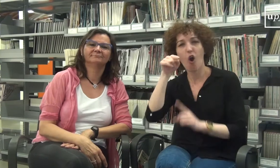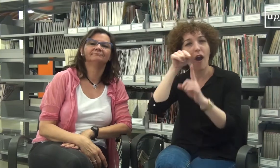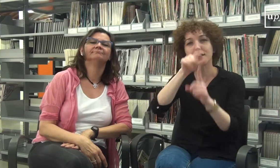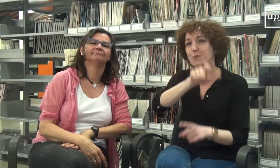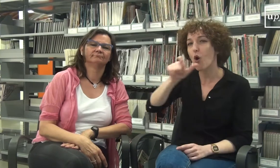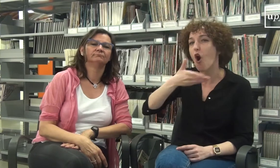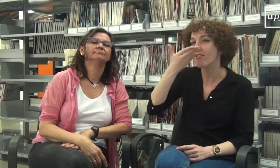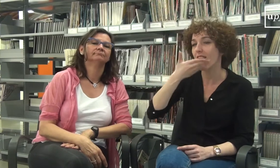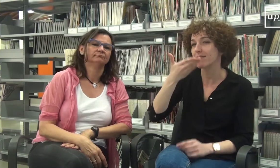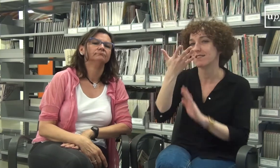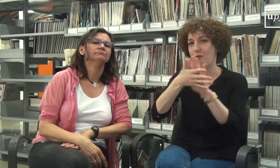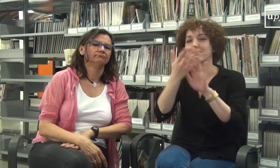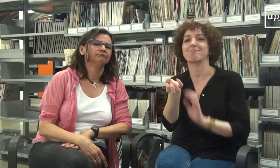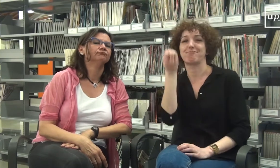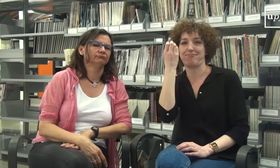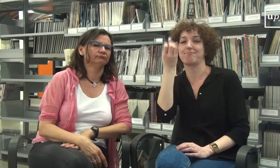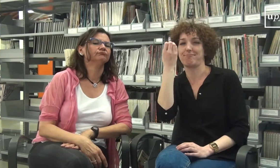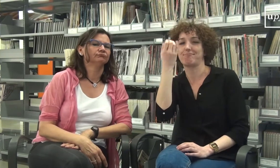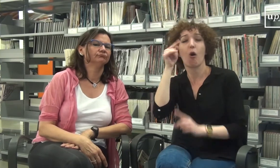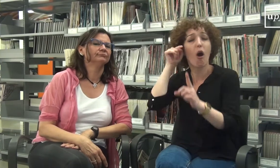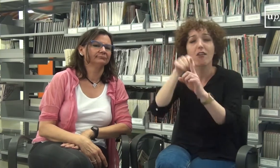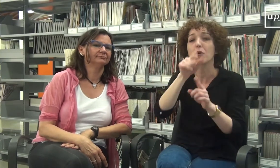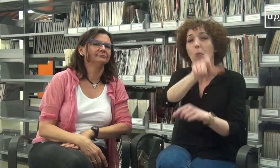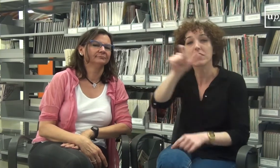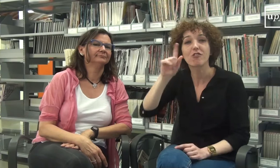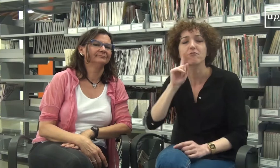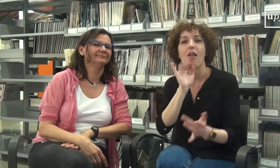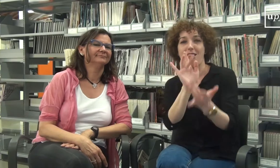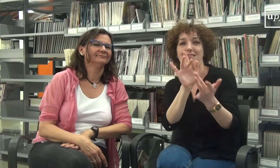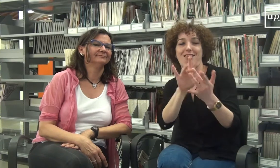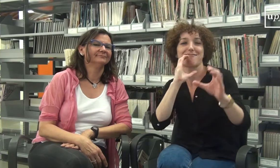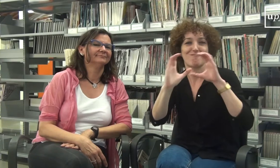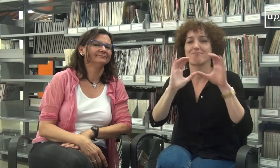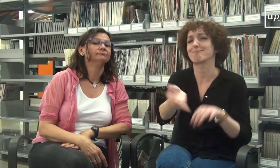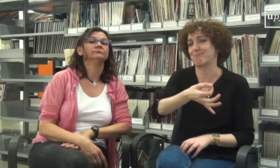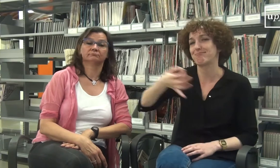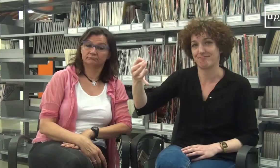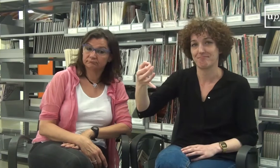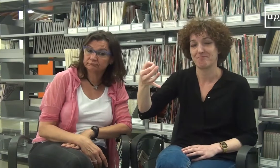perquè les persones oients aprenguem una mica de llengua de signes, amb la qual podrem comunicar-nos de forma eficaç amb les persones sordes.